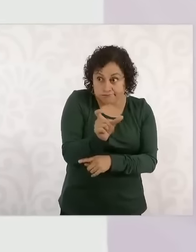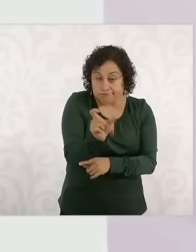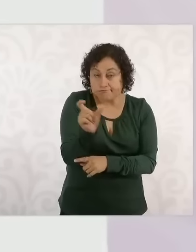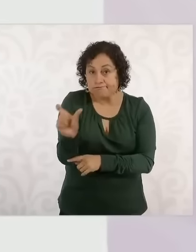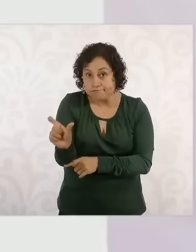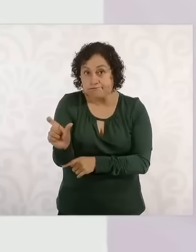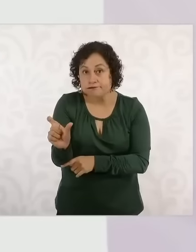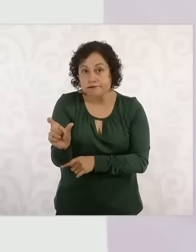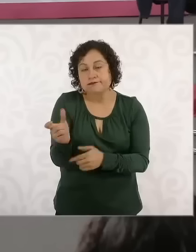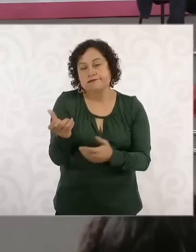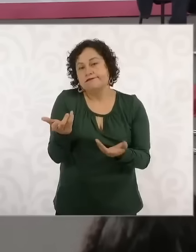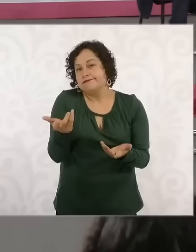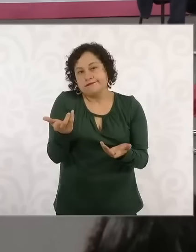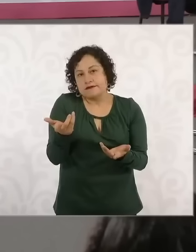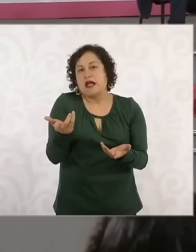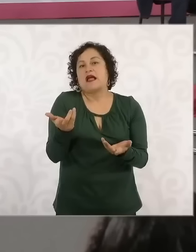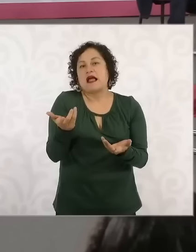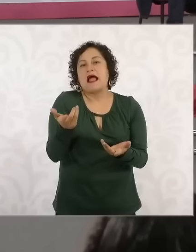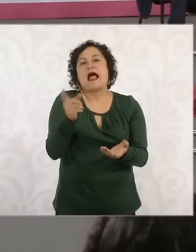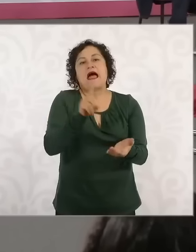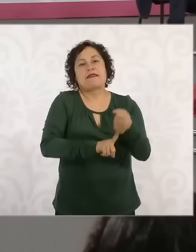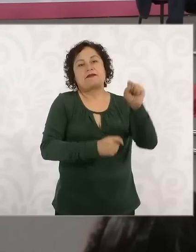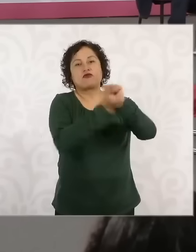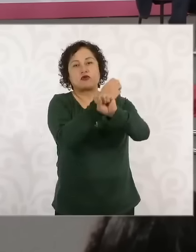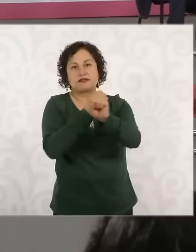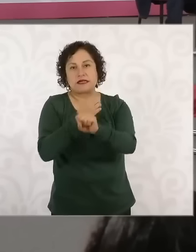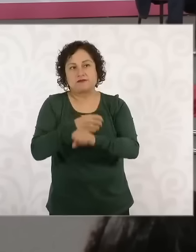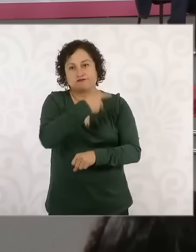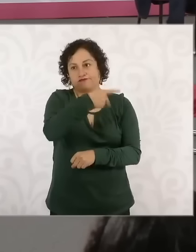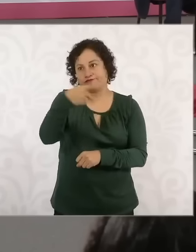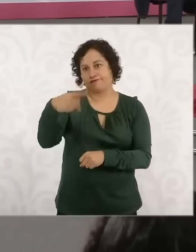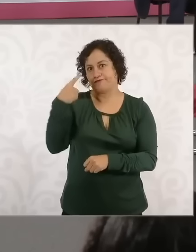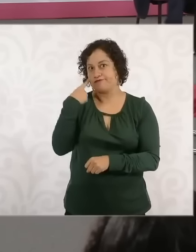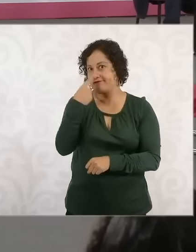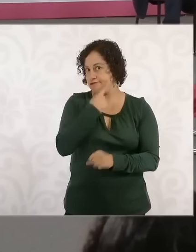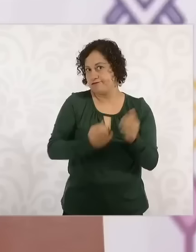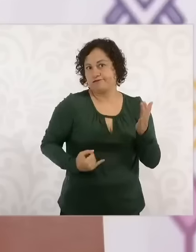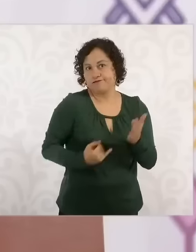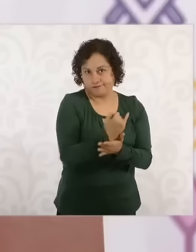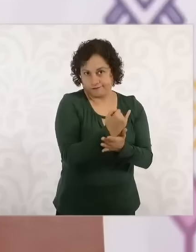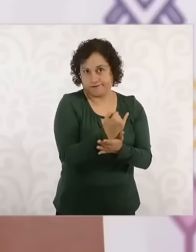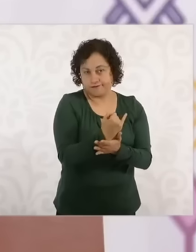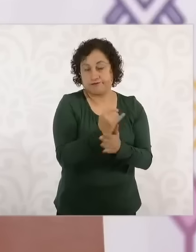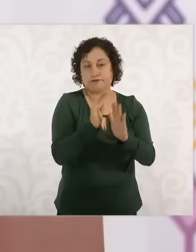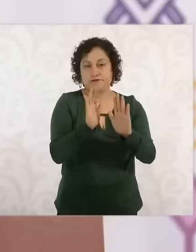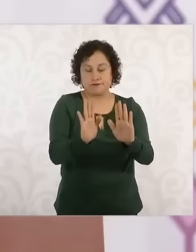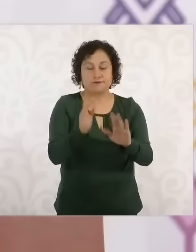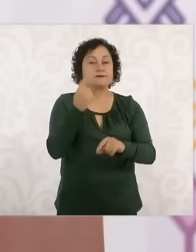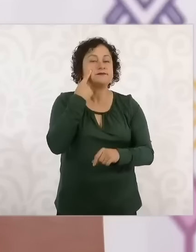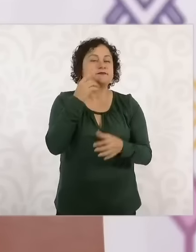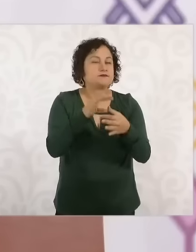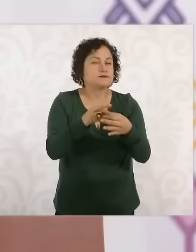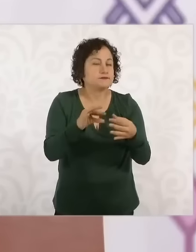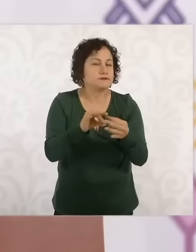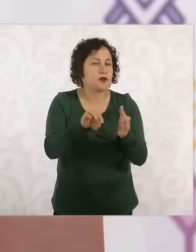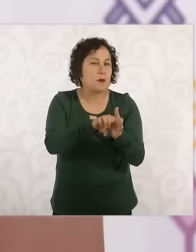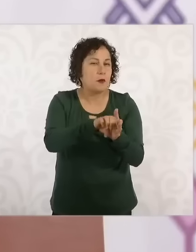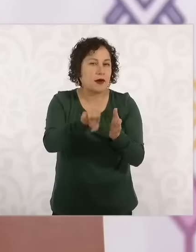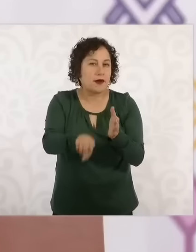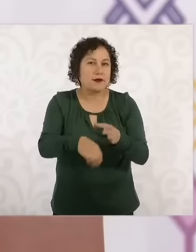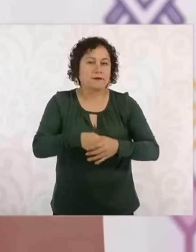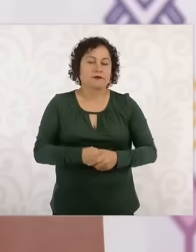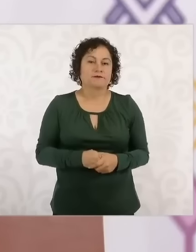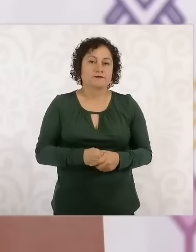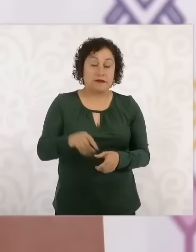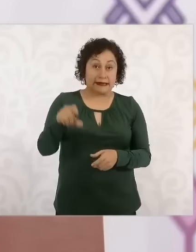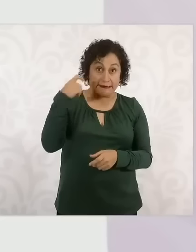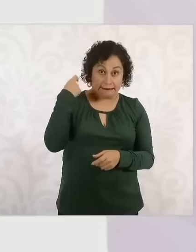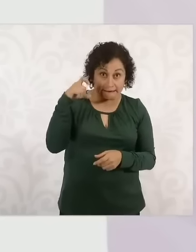estado si quiere incorporar a su servicio estatal. Por ejemplo, en digamos Querétaro